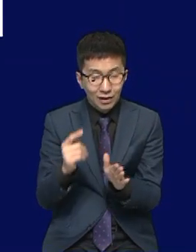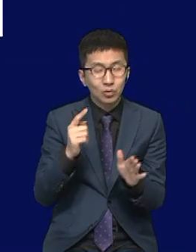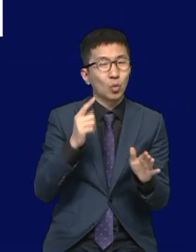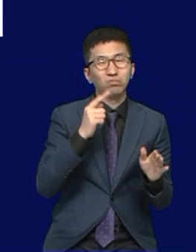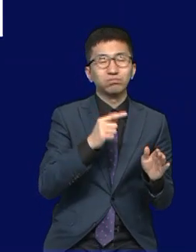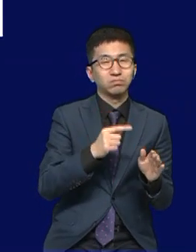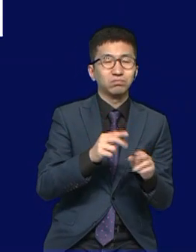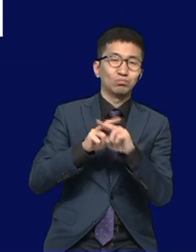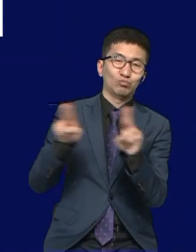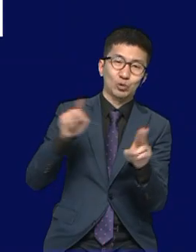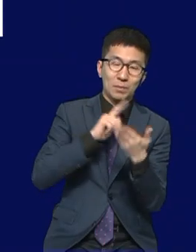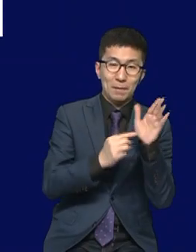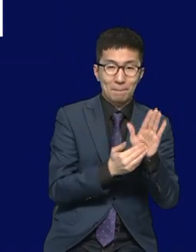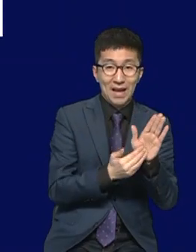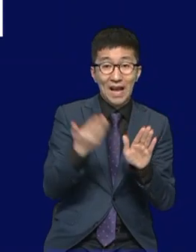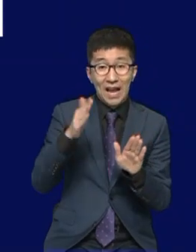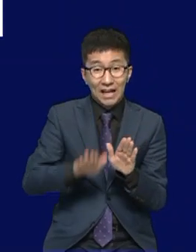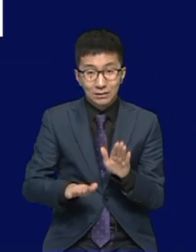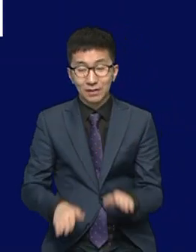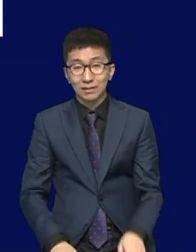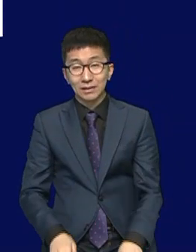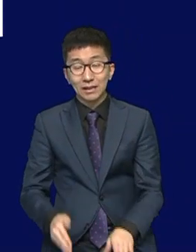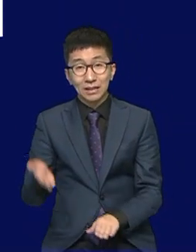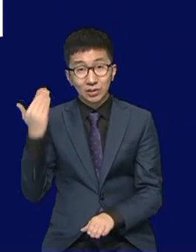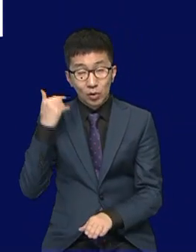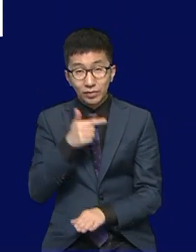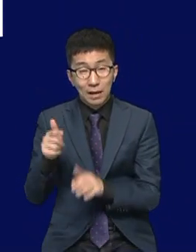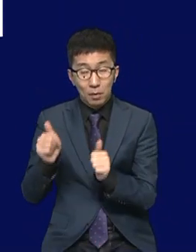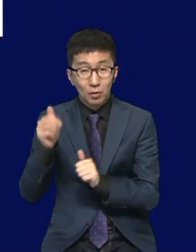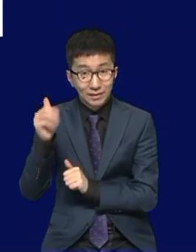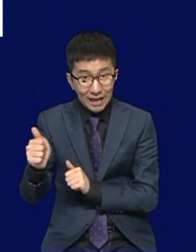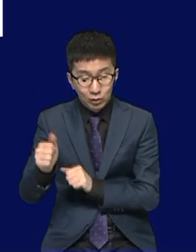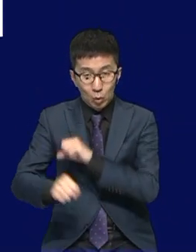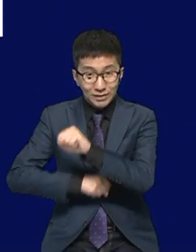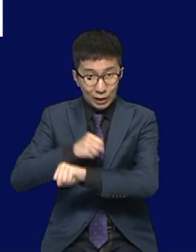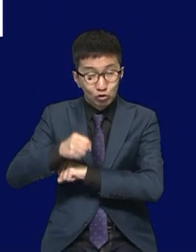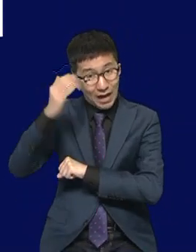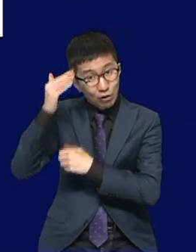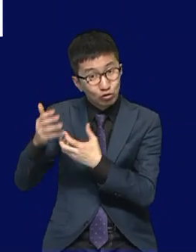반면 전현직 대법원장과 옛 자유한국당, 바른미래당이 지명한 이선애, 이은애,